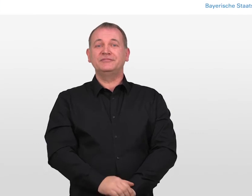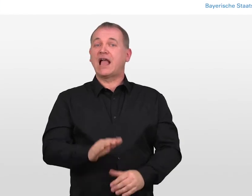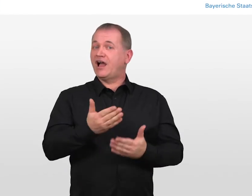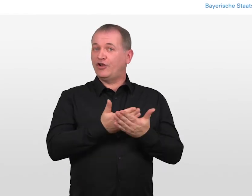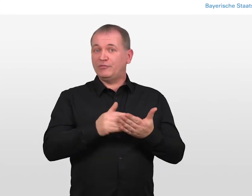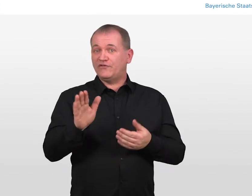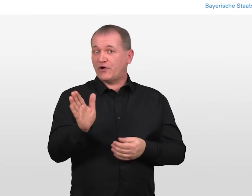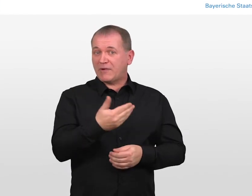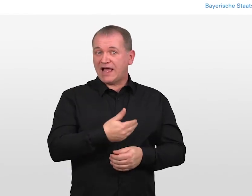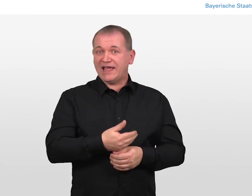Und nach der Ausbildung